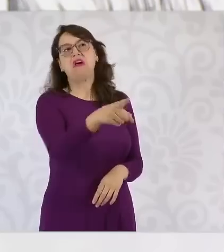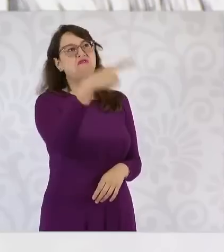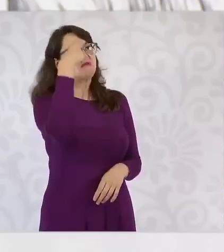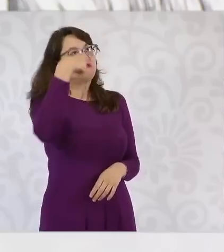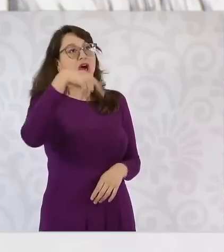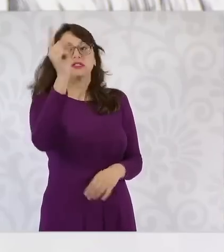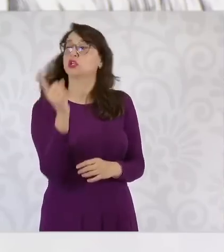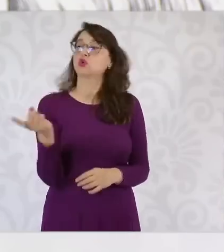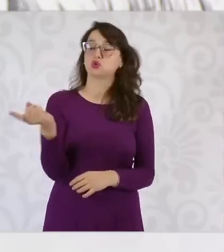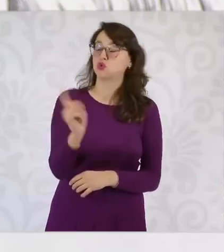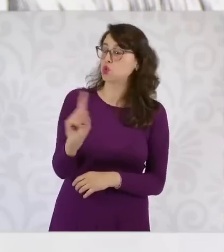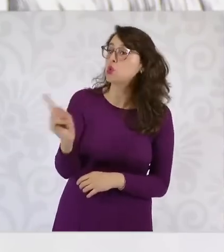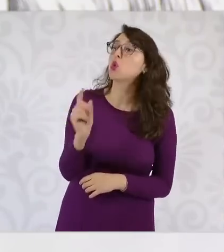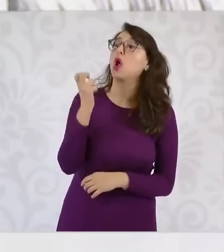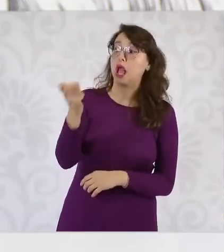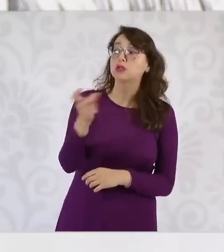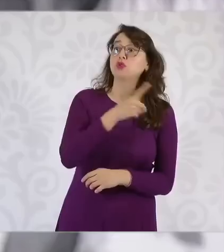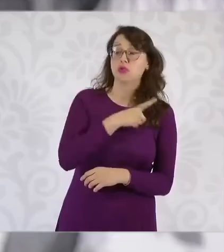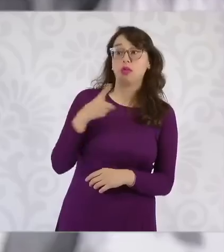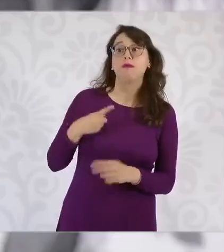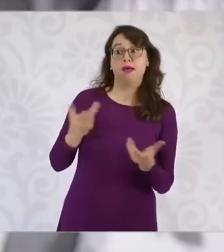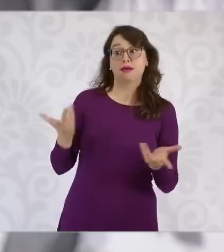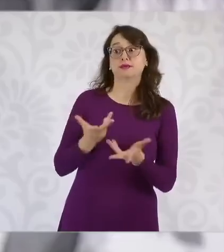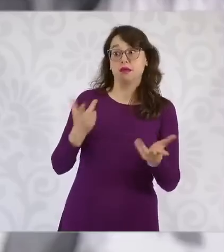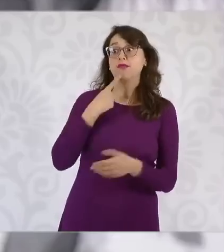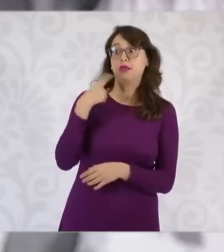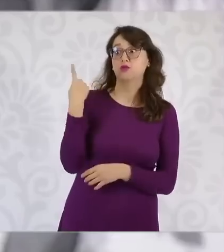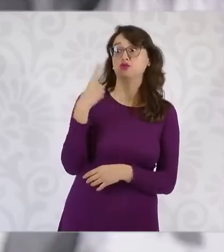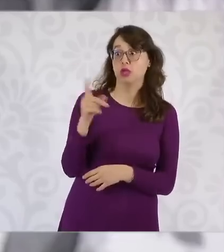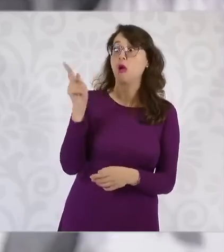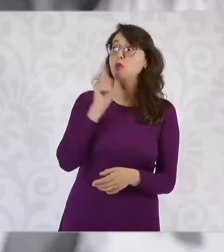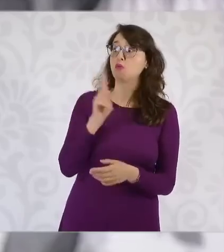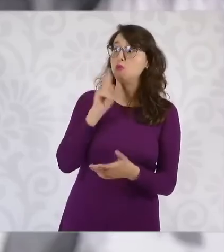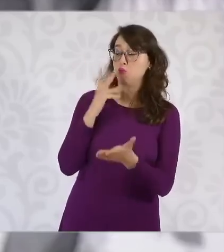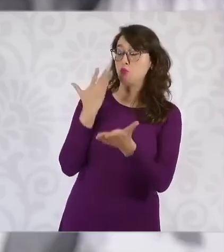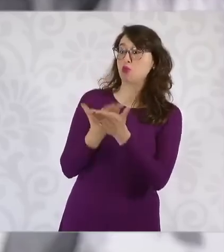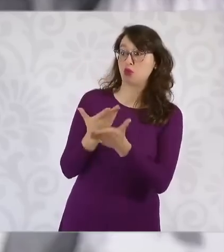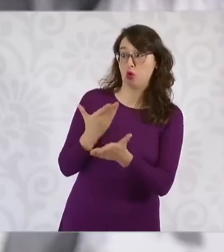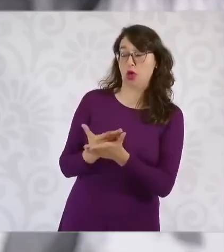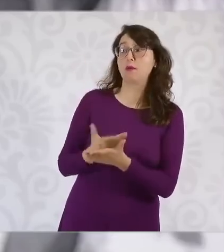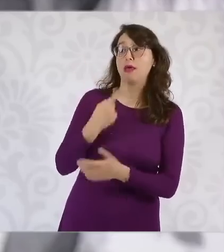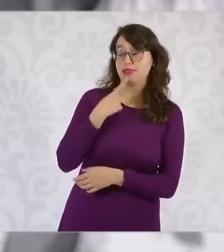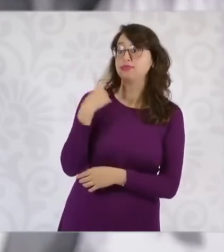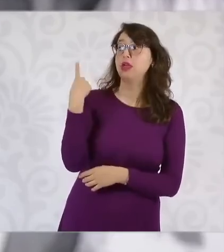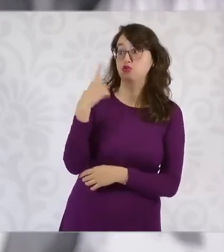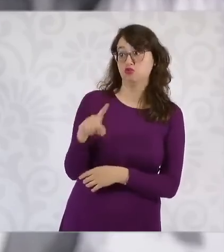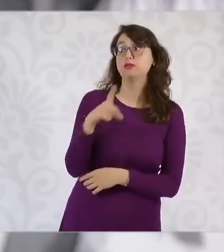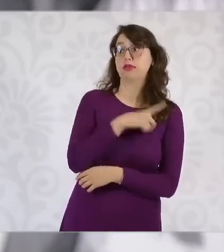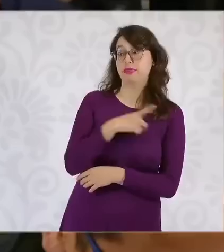de hacerse Porque cuando uno tiene pruebas claro Eh pues tienes que presentar una denuncia a poco